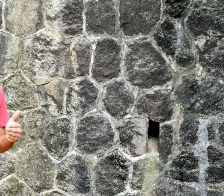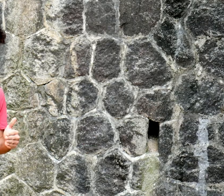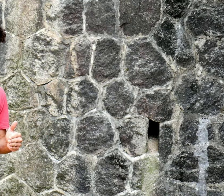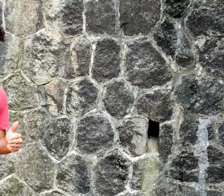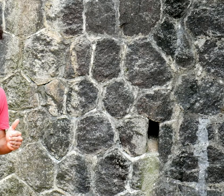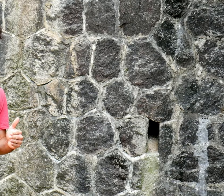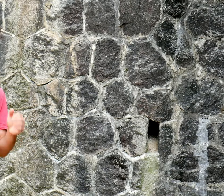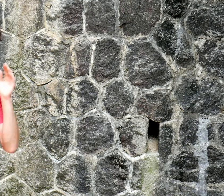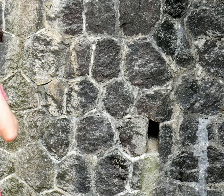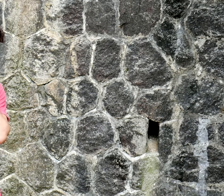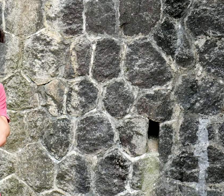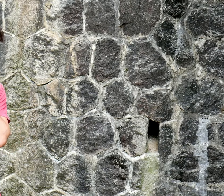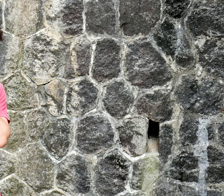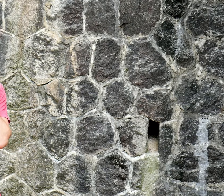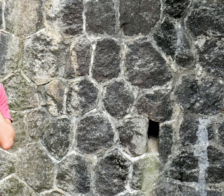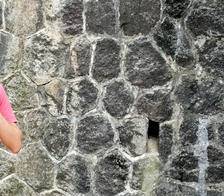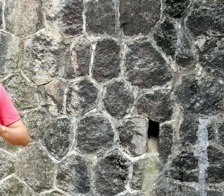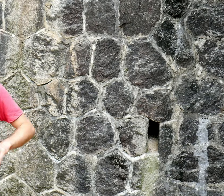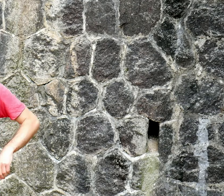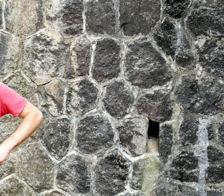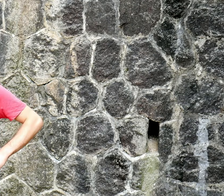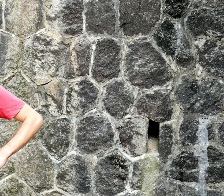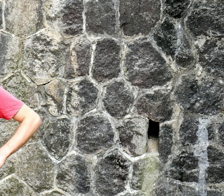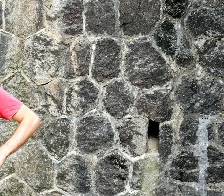Et en bas, 1 cm ? Pffffiou, c'est difficile tout ça.